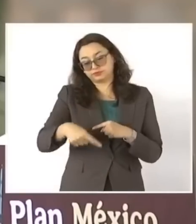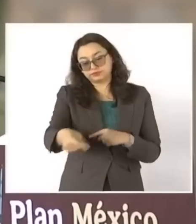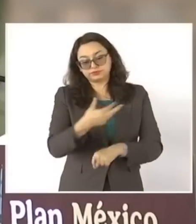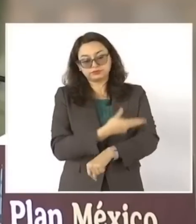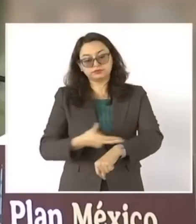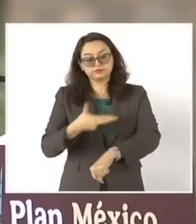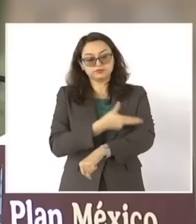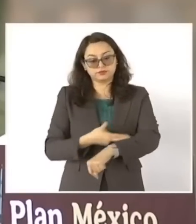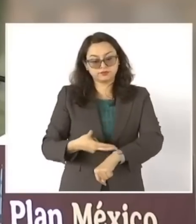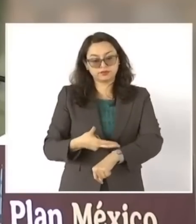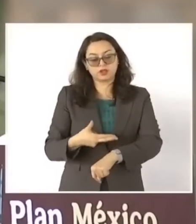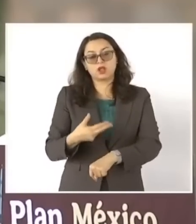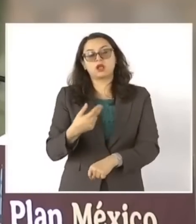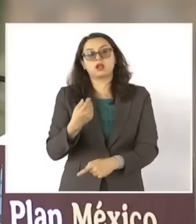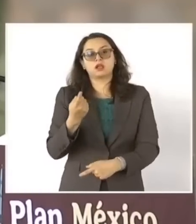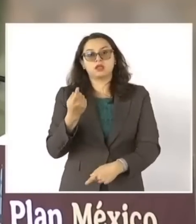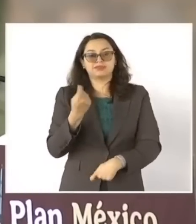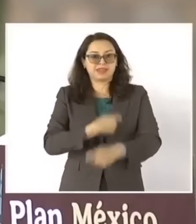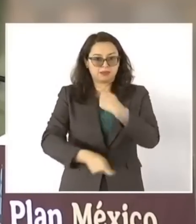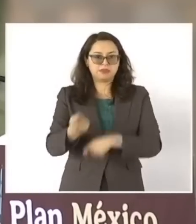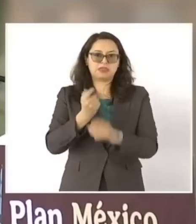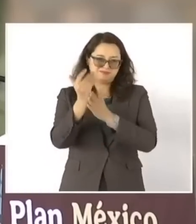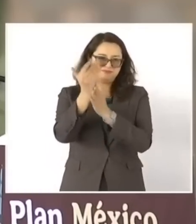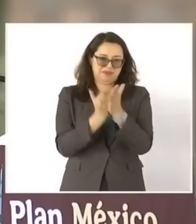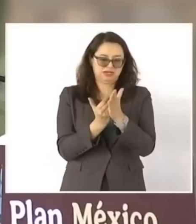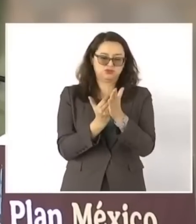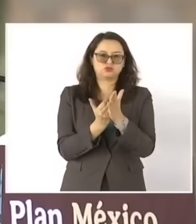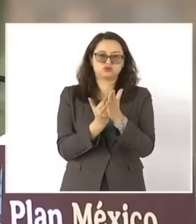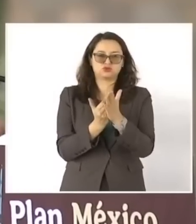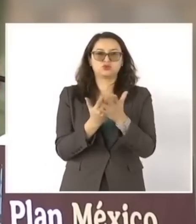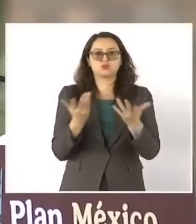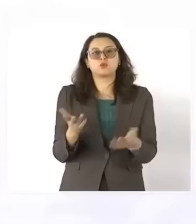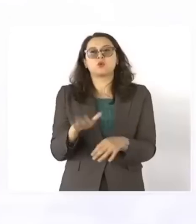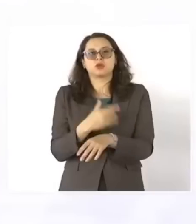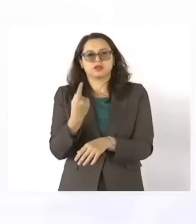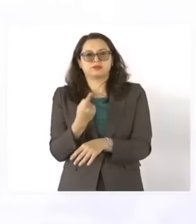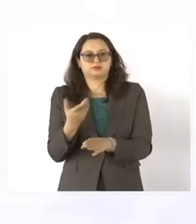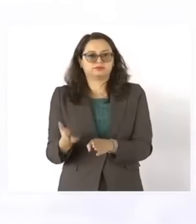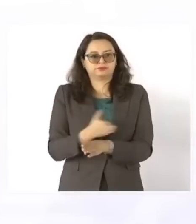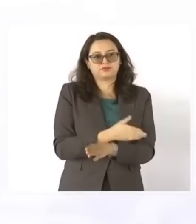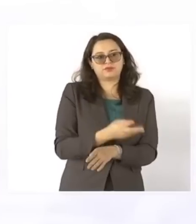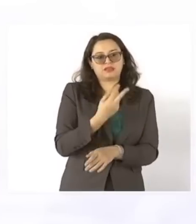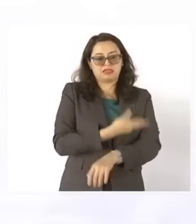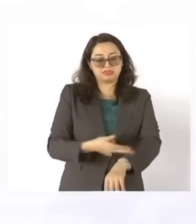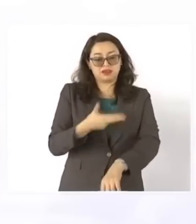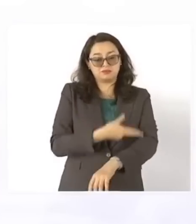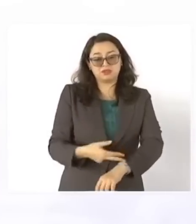inversión para la inversión en México es decir reducir el número de trámites y los tiempos de